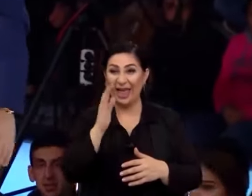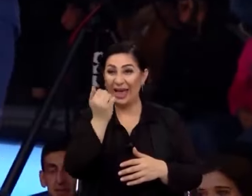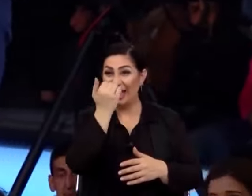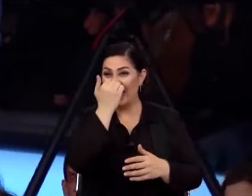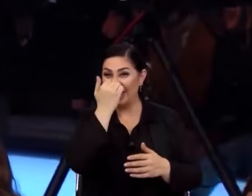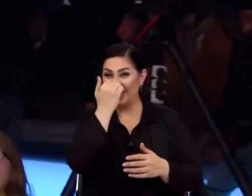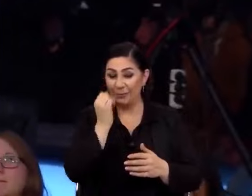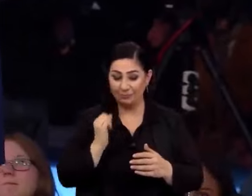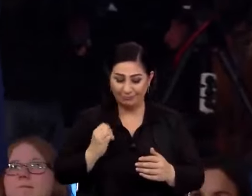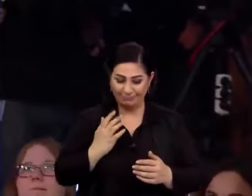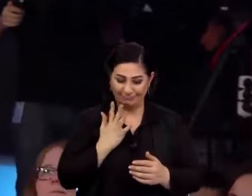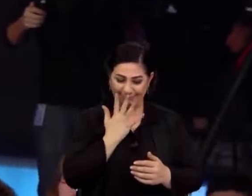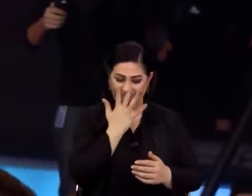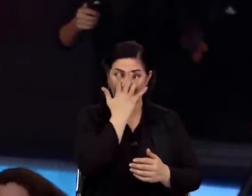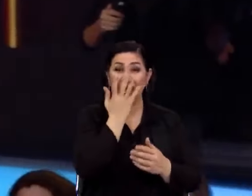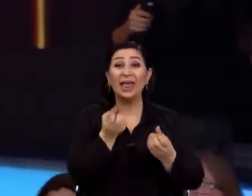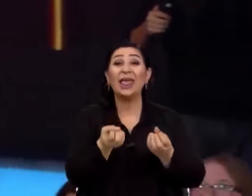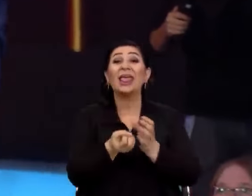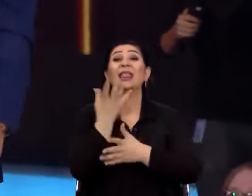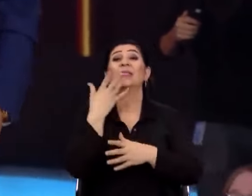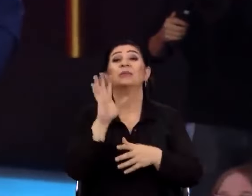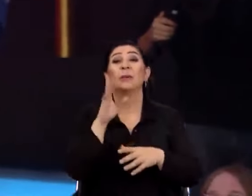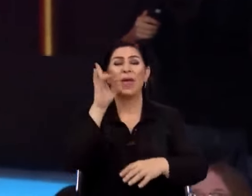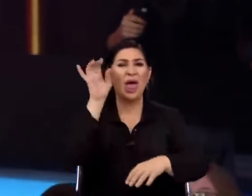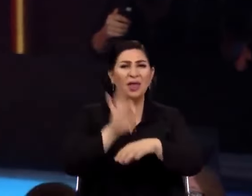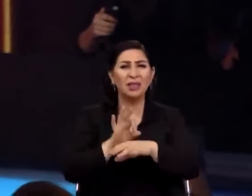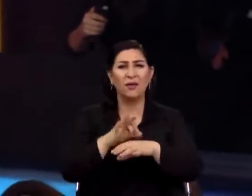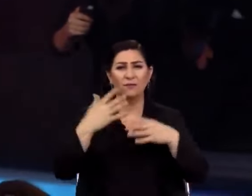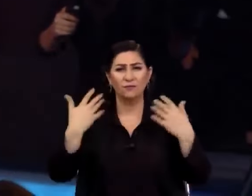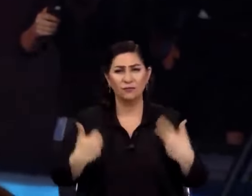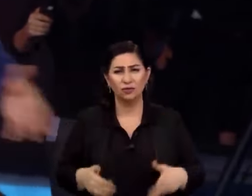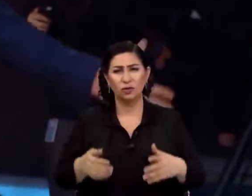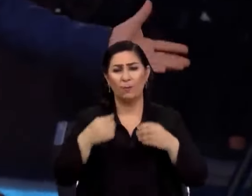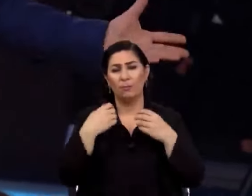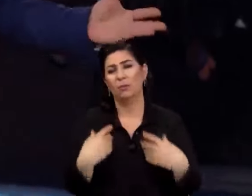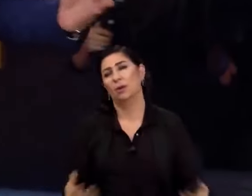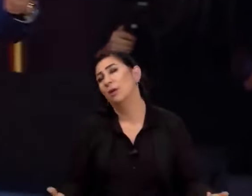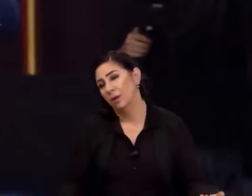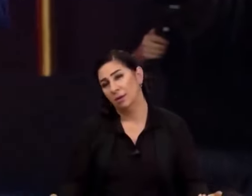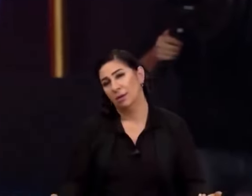yetersiz gördüğü takdirde bir anda vücudu boşaltarak